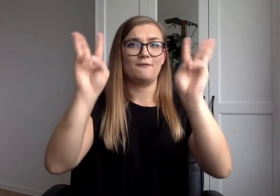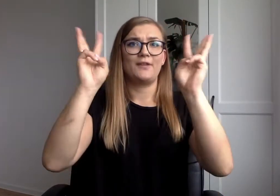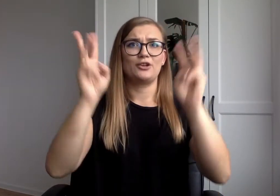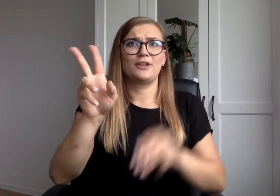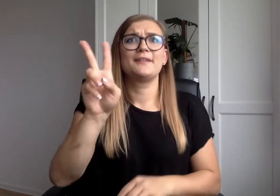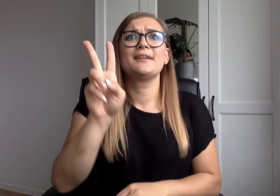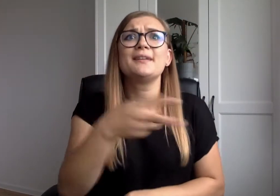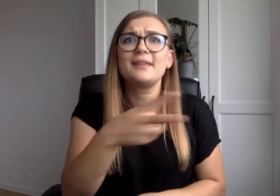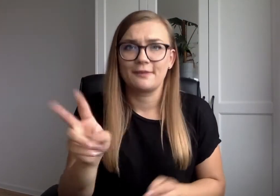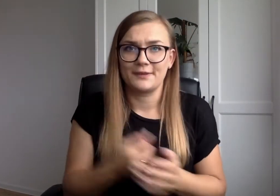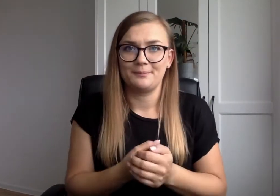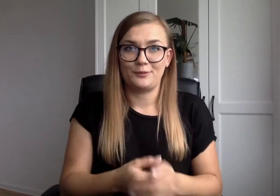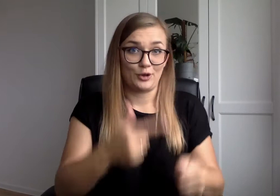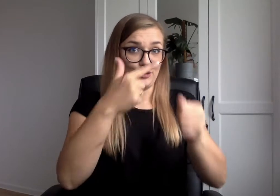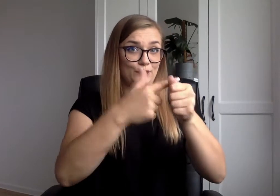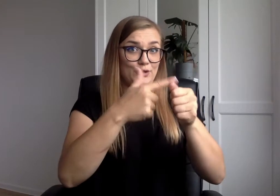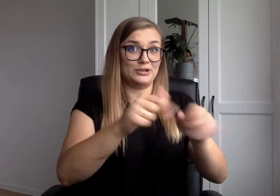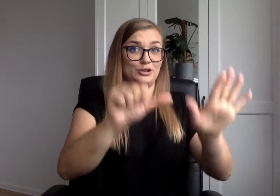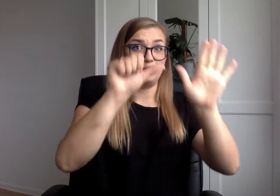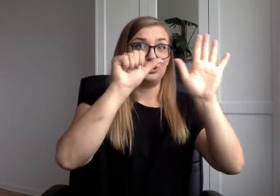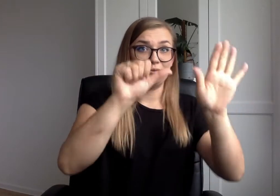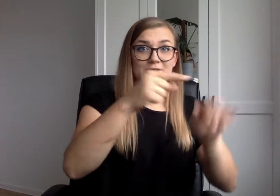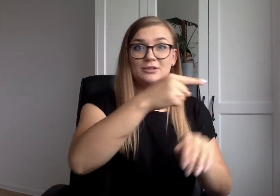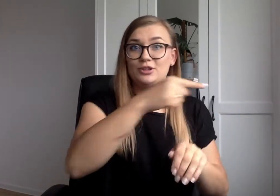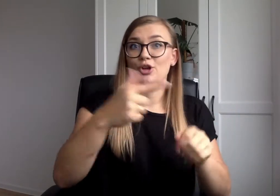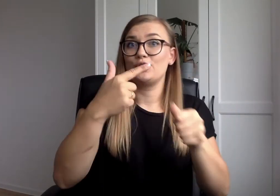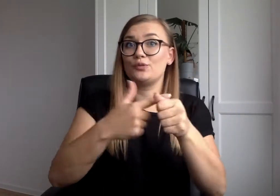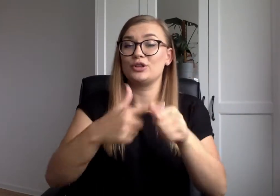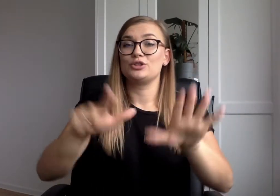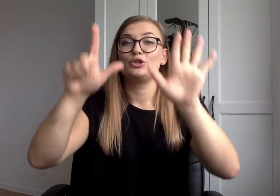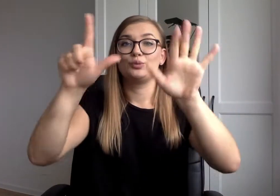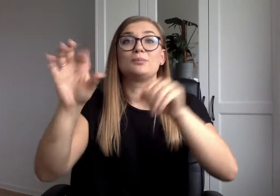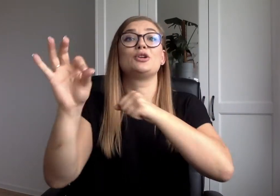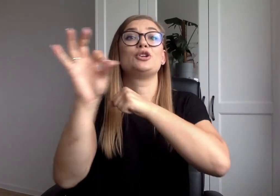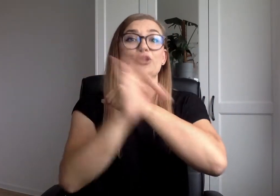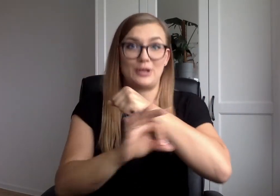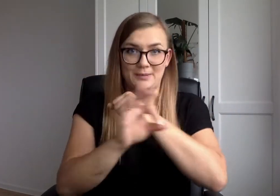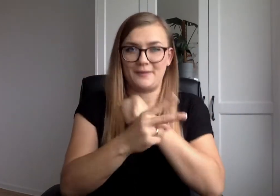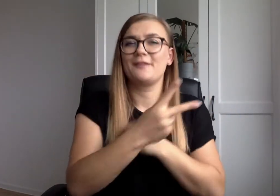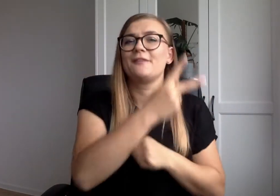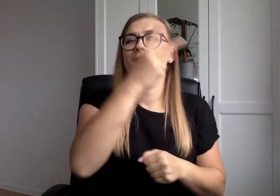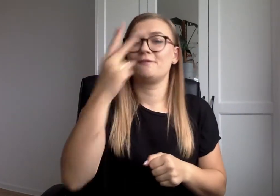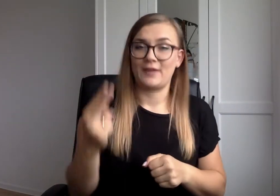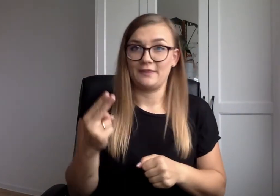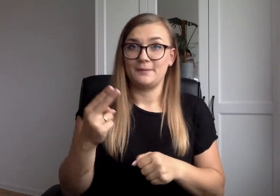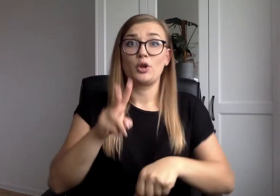Warsztaty odbędą się w dniach 26-27 sierpnia